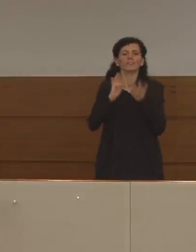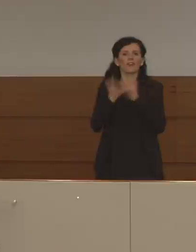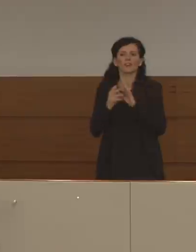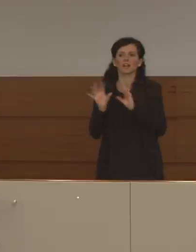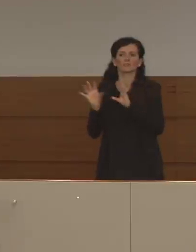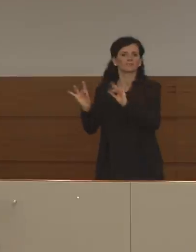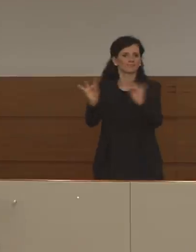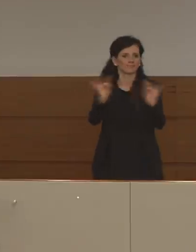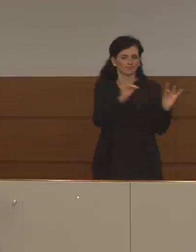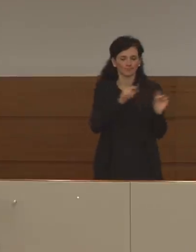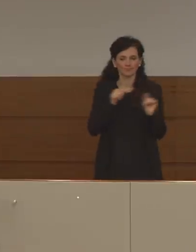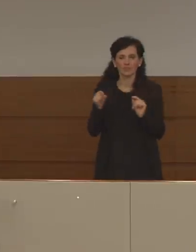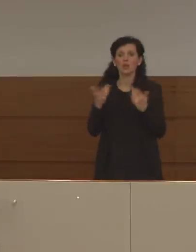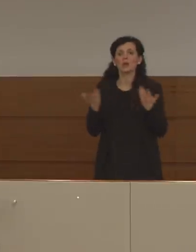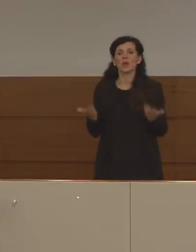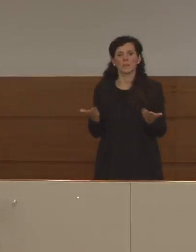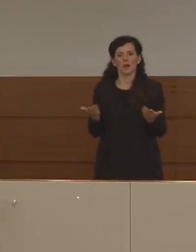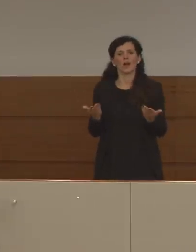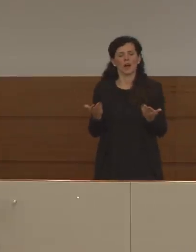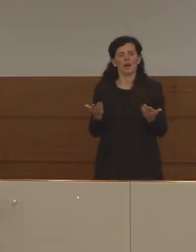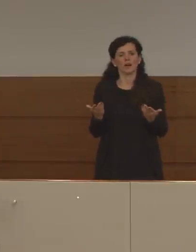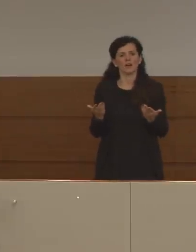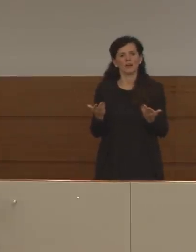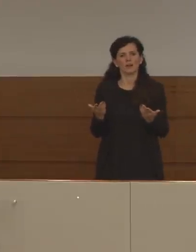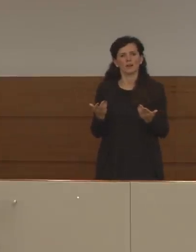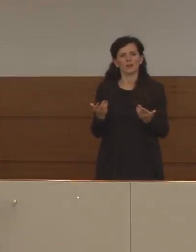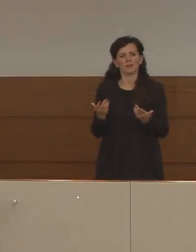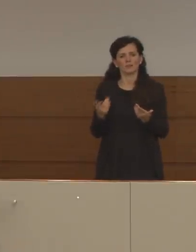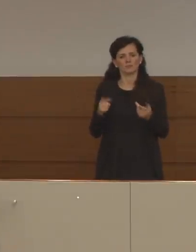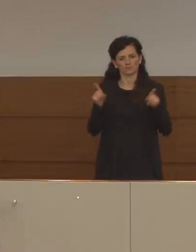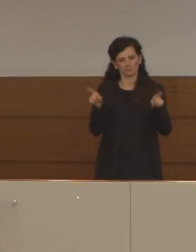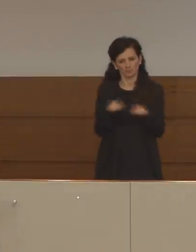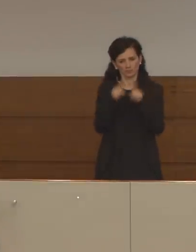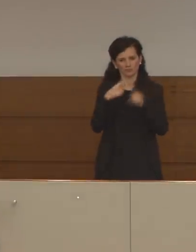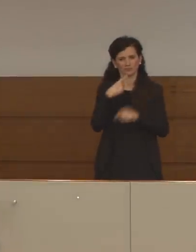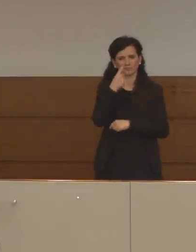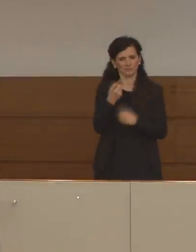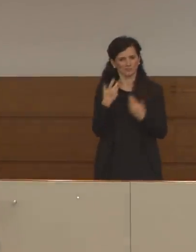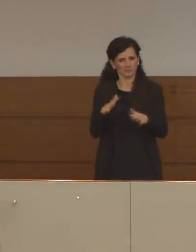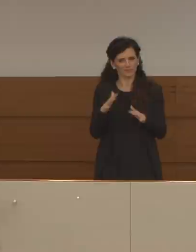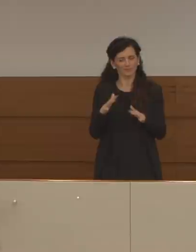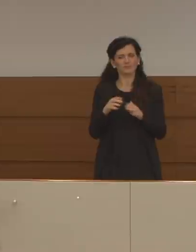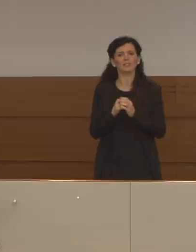ancora una volta come si diceva le importanti misure che